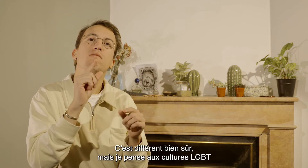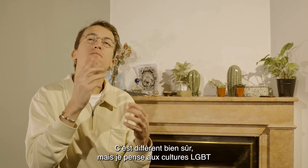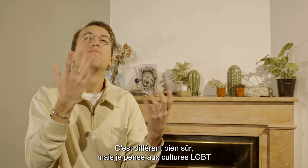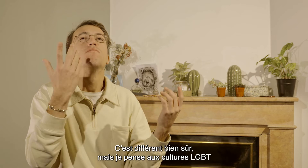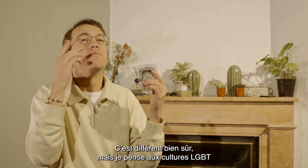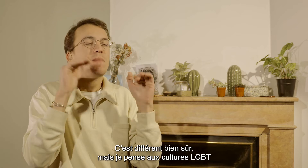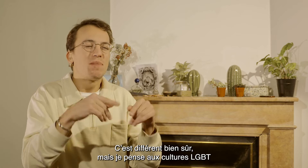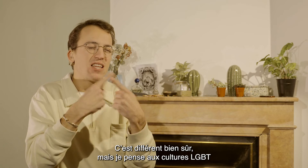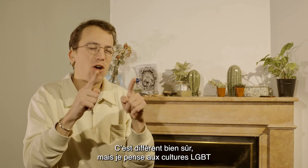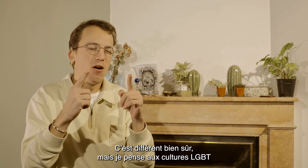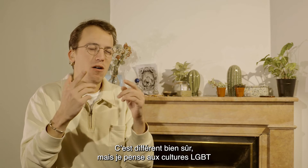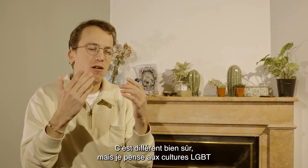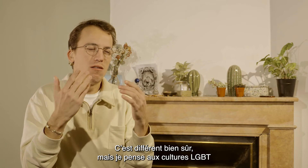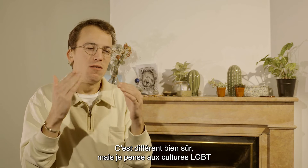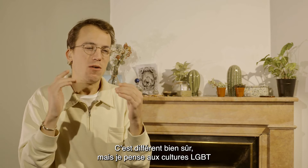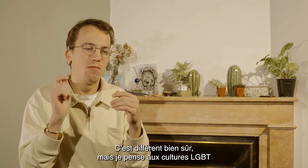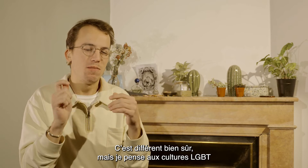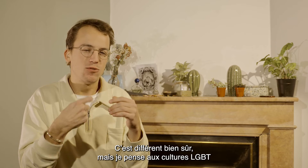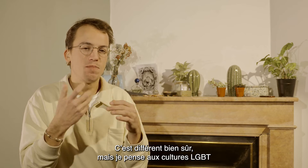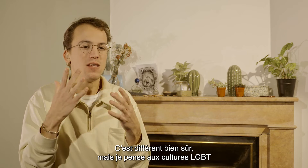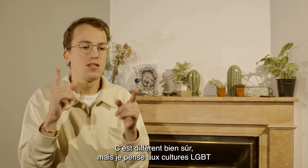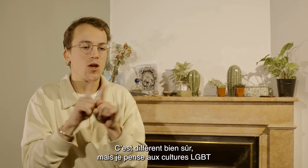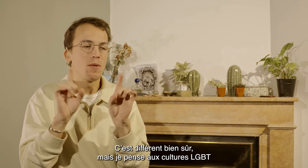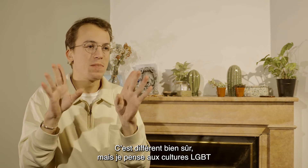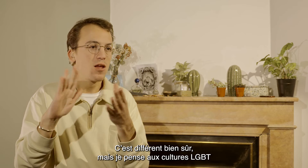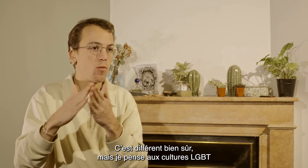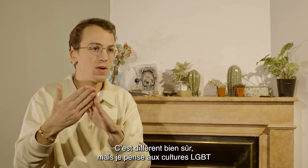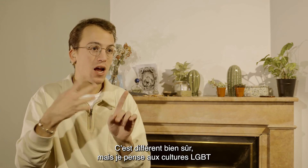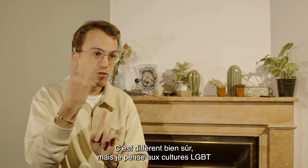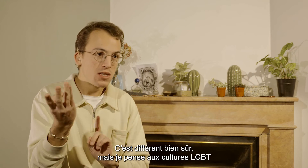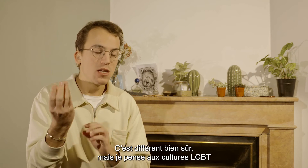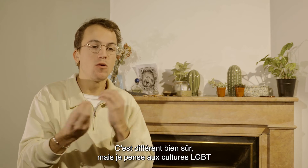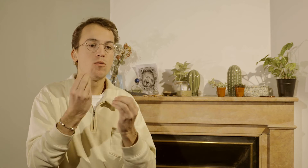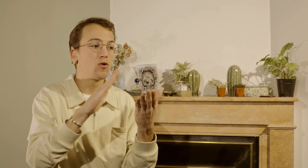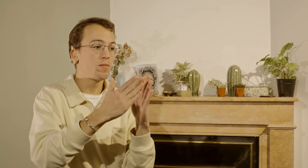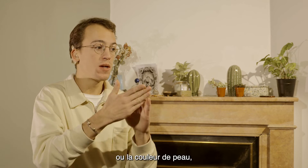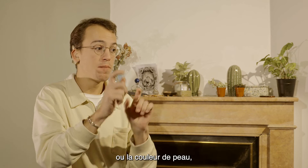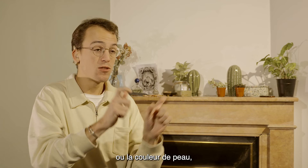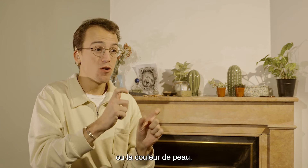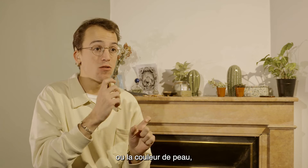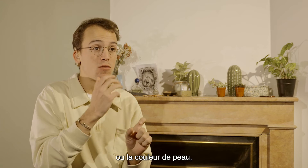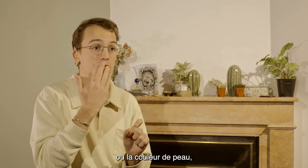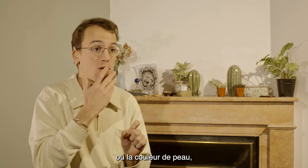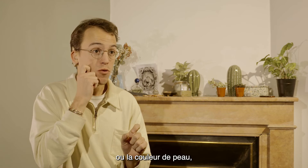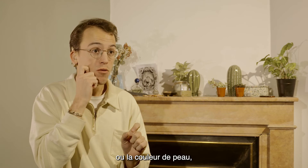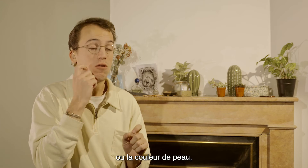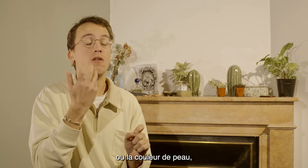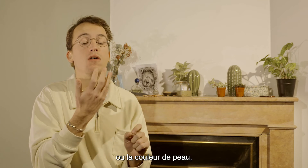C’est différent bien sûr, mais je pense aux cultures LGBT ou la couleur de peau,